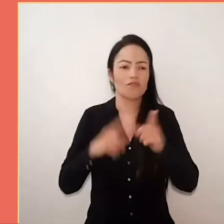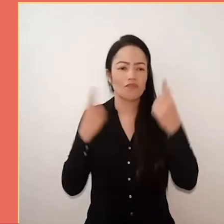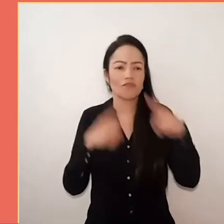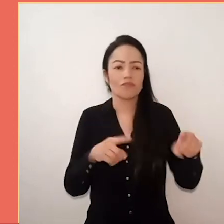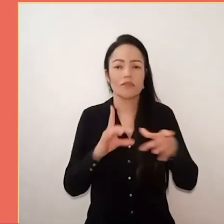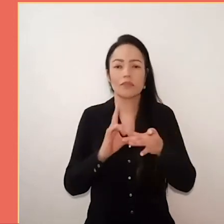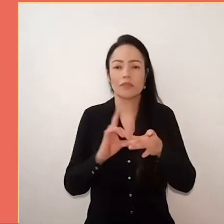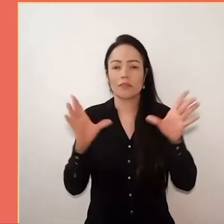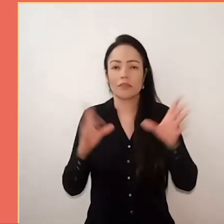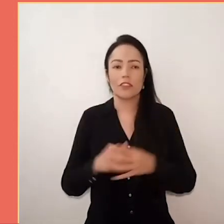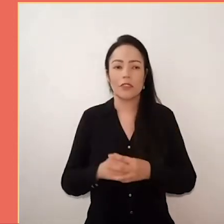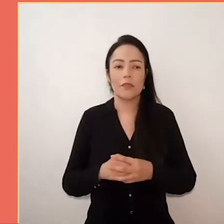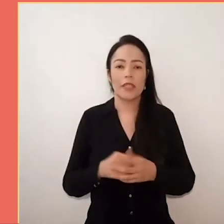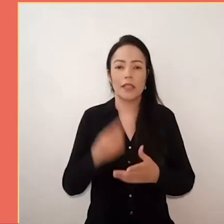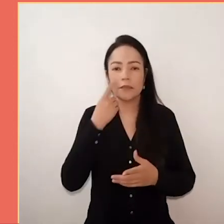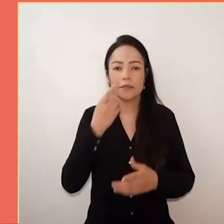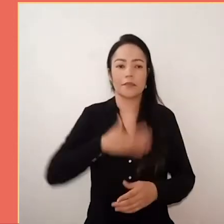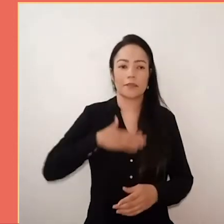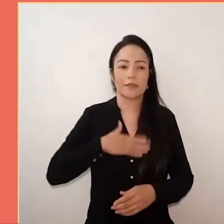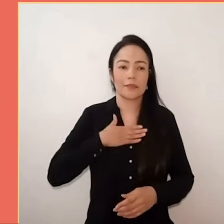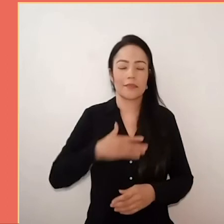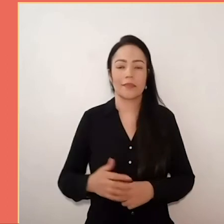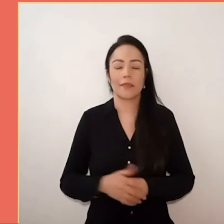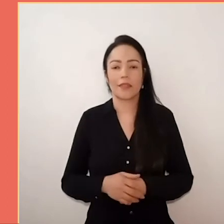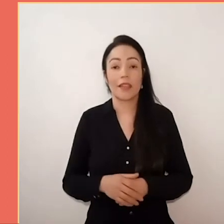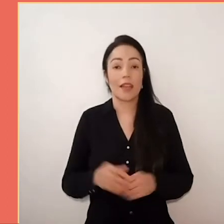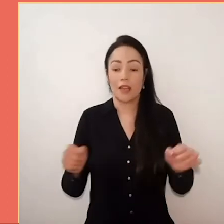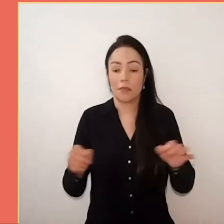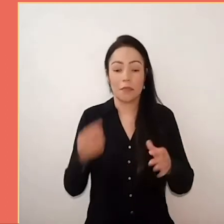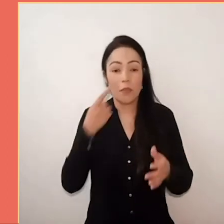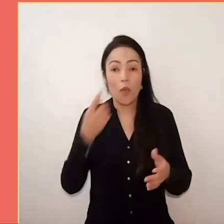de gostar, porque a boa literatura infantil, ela é transgressora.